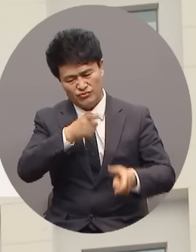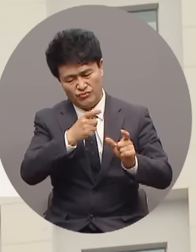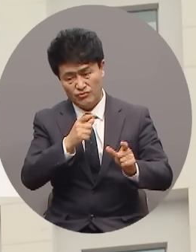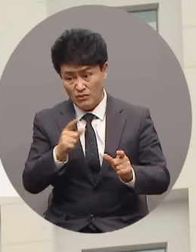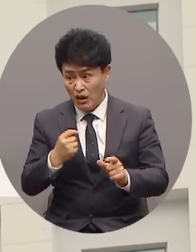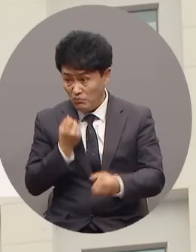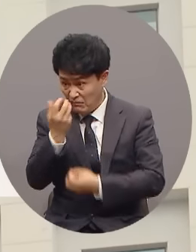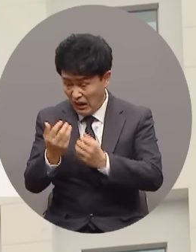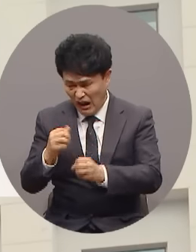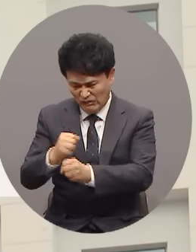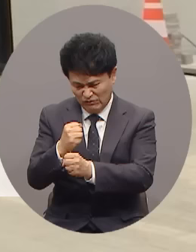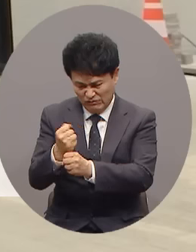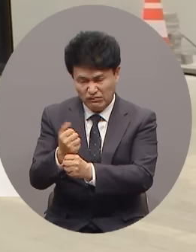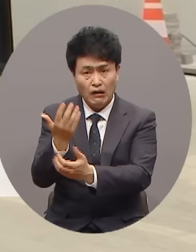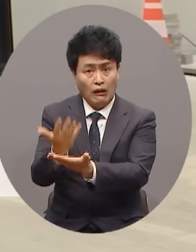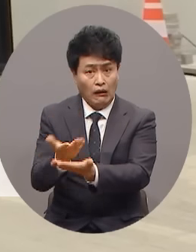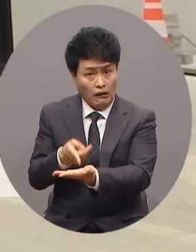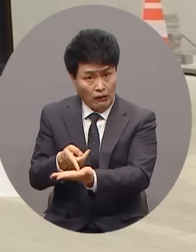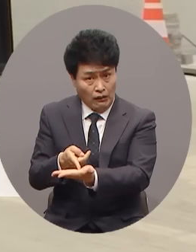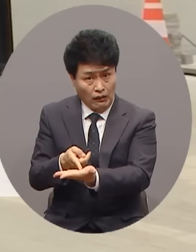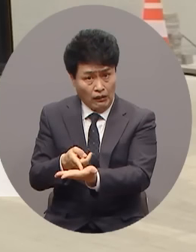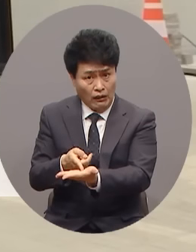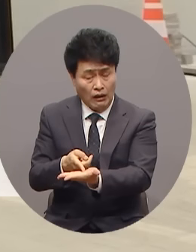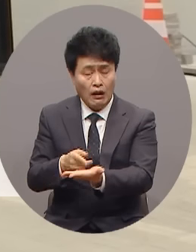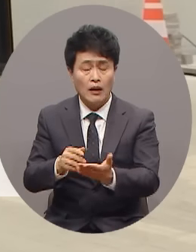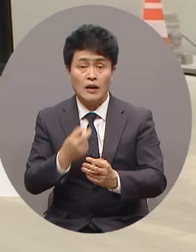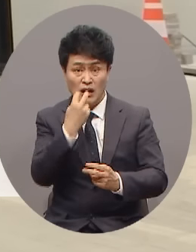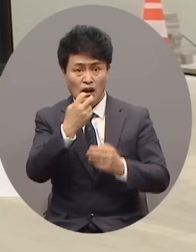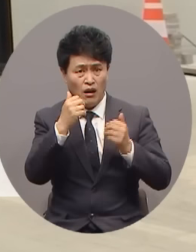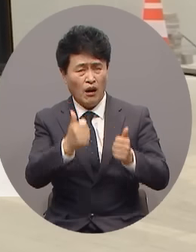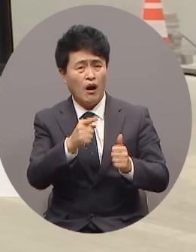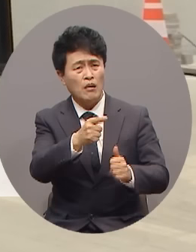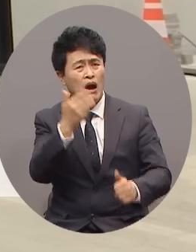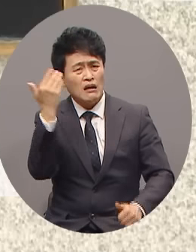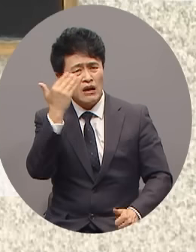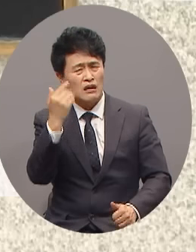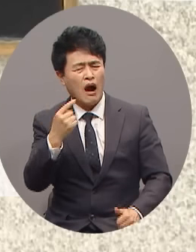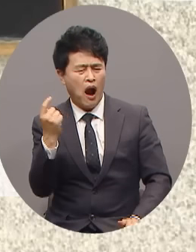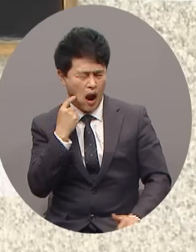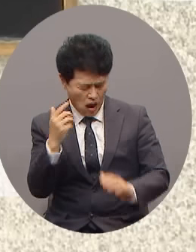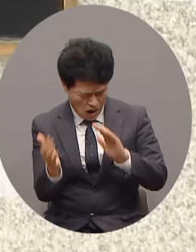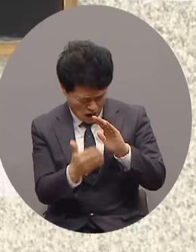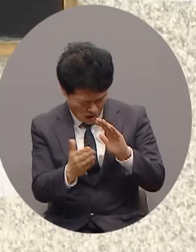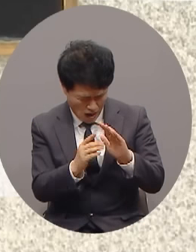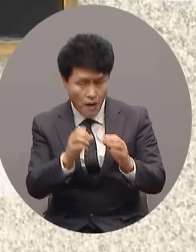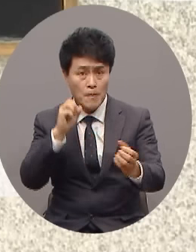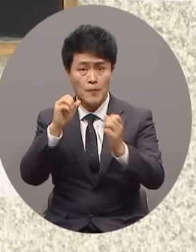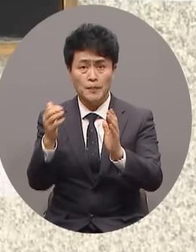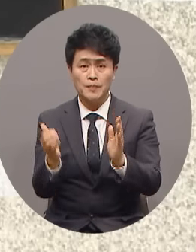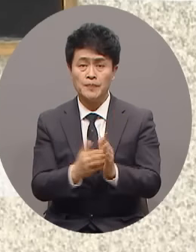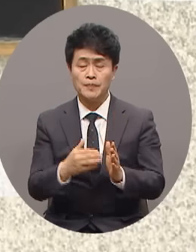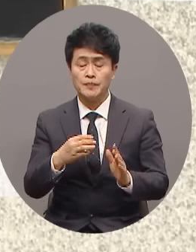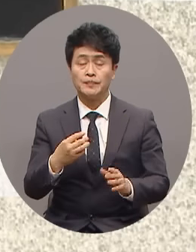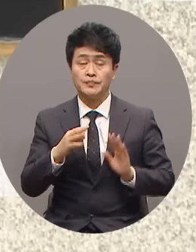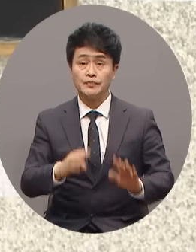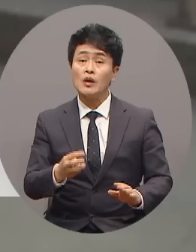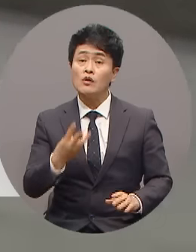검찰에서 김성태와 술을 마시며 진술을 조작했다고 주장한 것에 대해 검찰이 상식 밖 허위 변명이라고 반박했습니다.